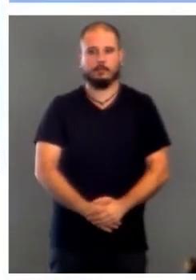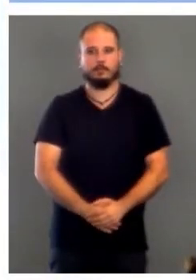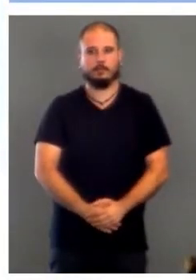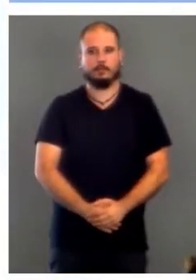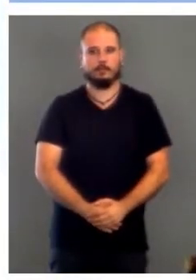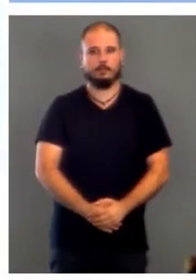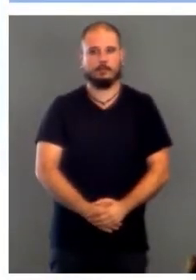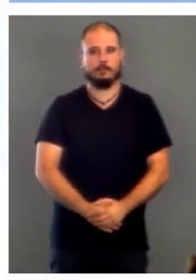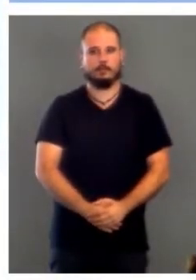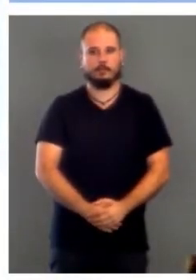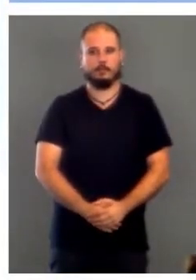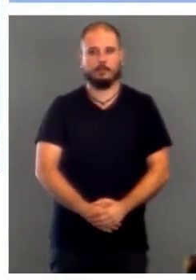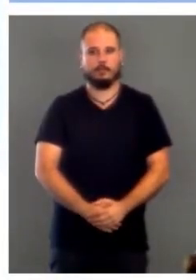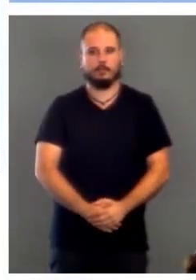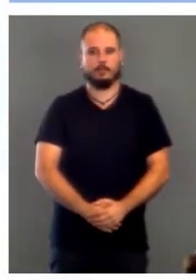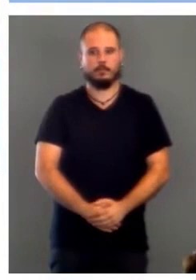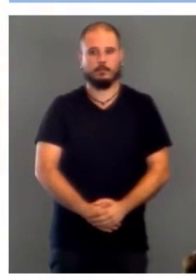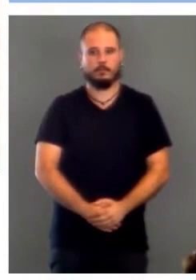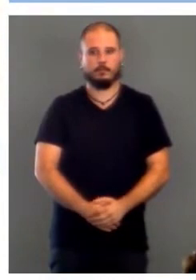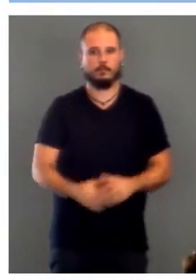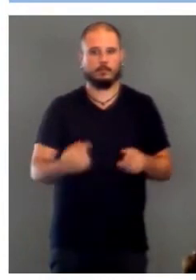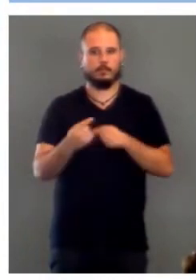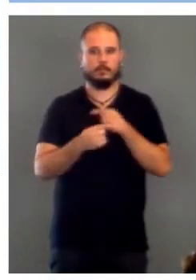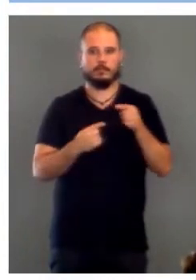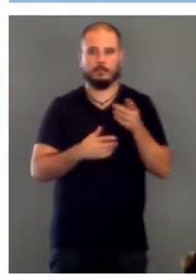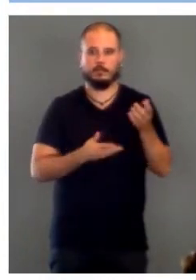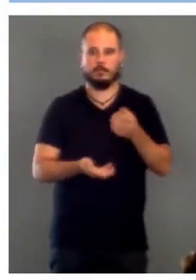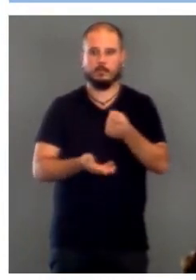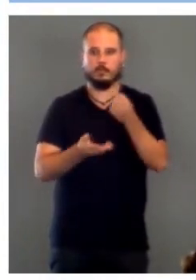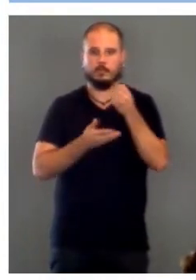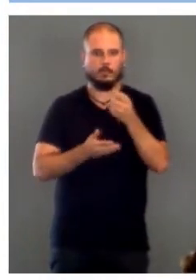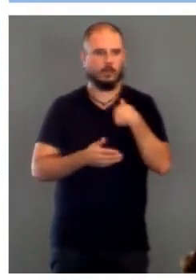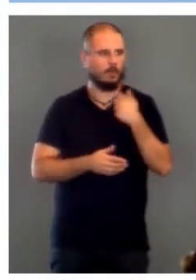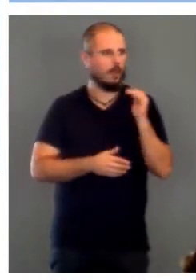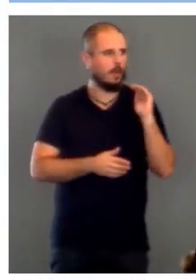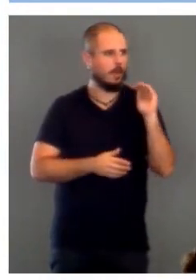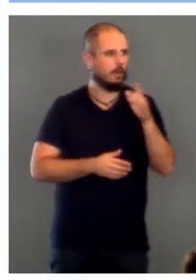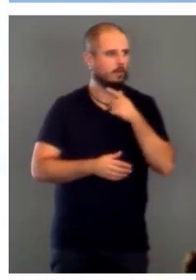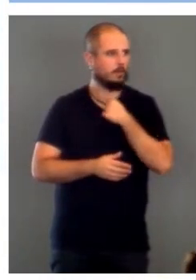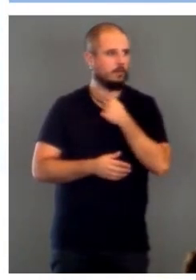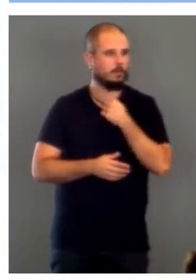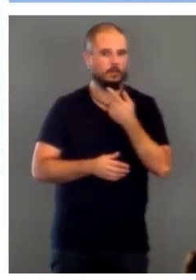A nuestra siguiente galardonada le gusta el campo desde que era pequeña pero un día con 21 años decidió dedicarse a el